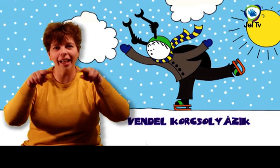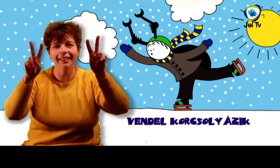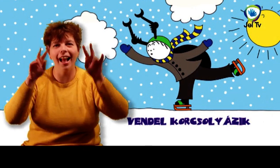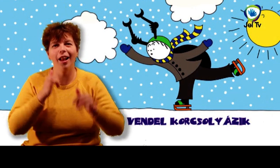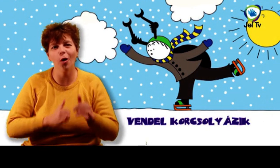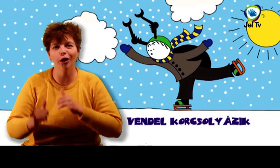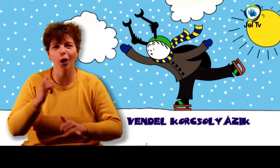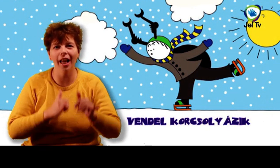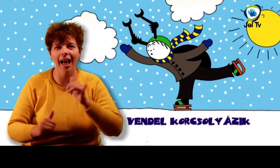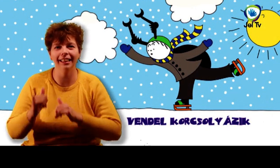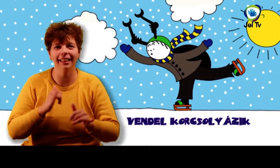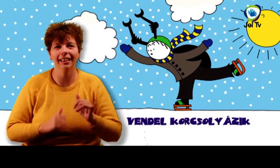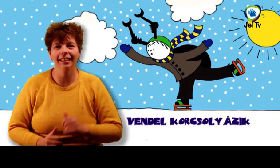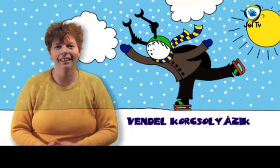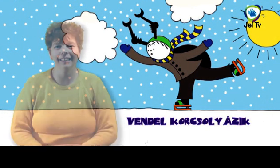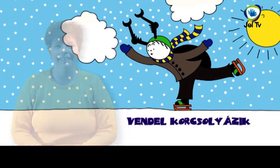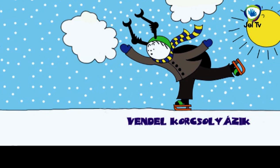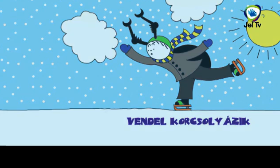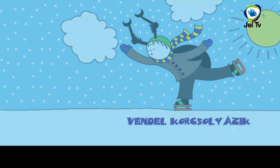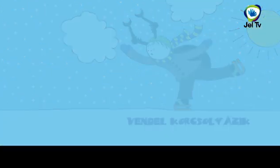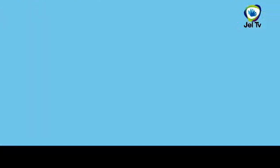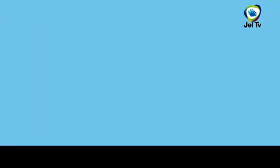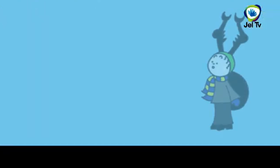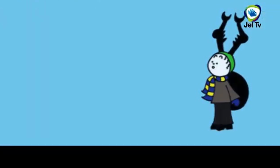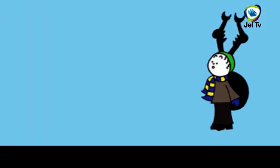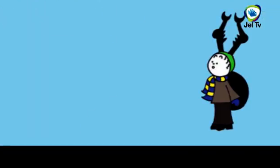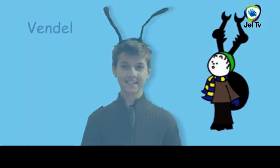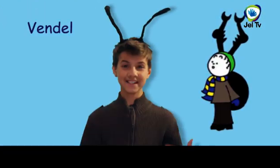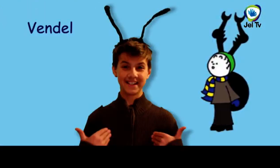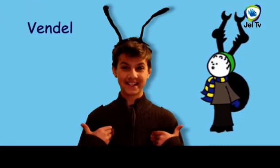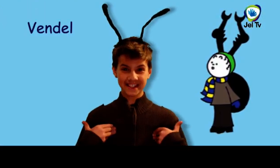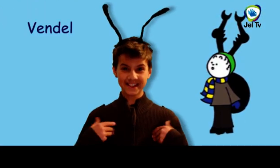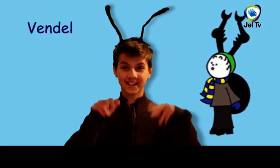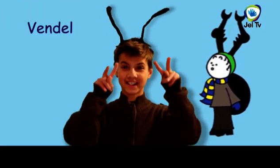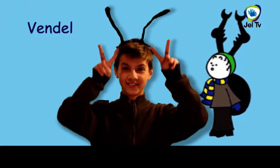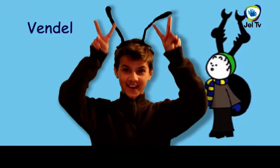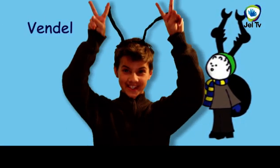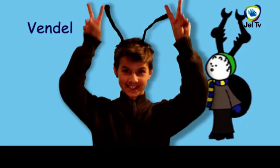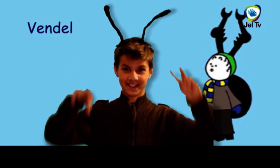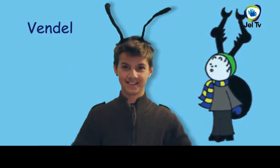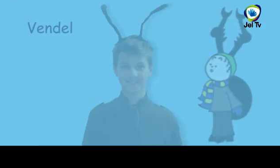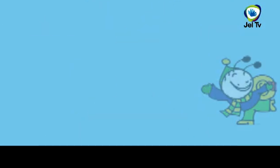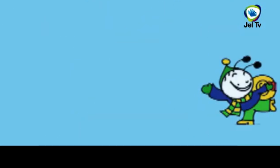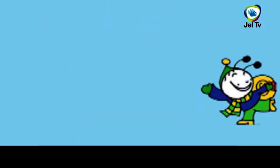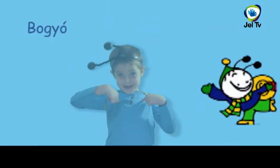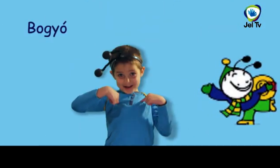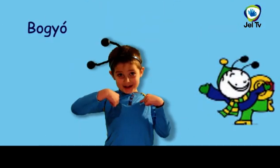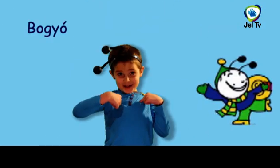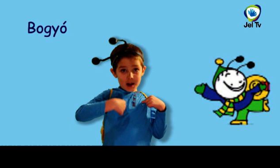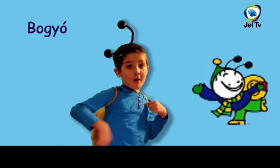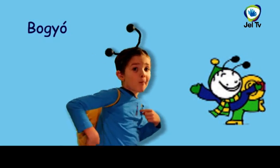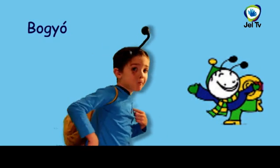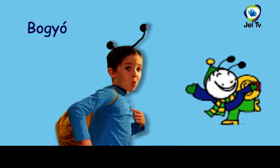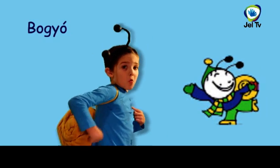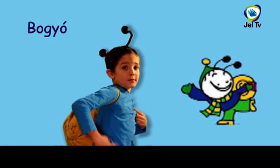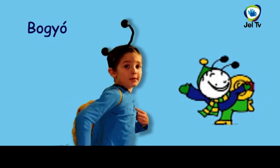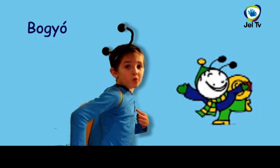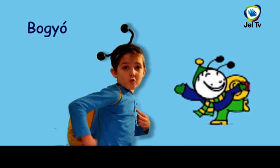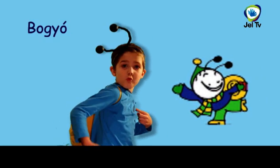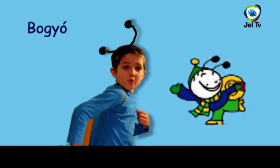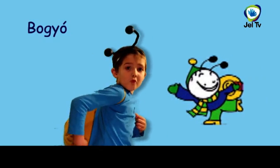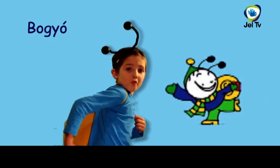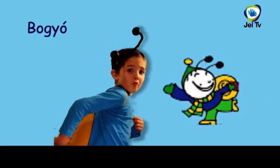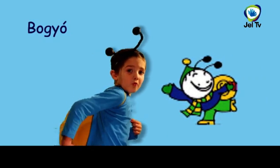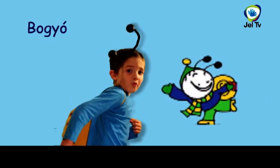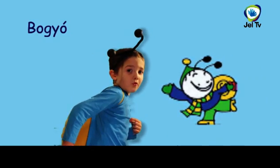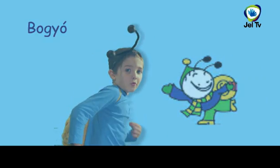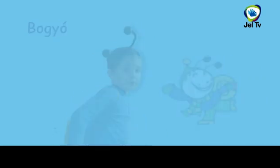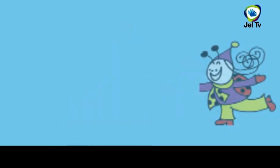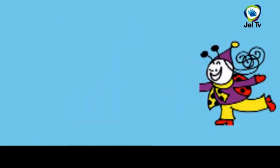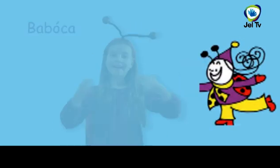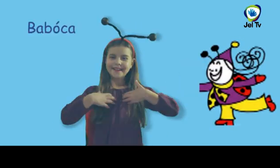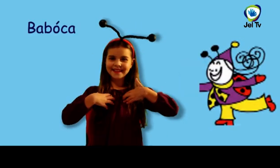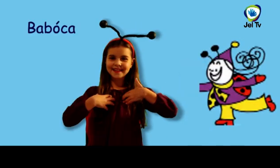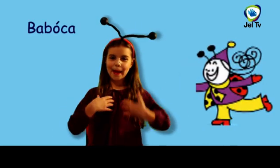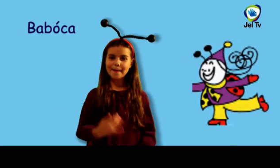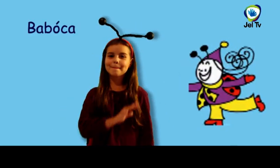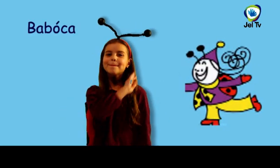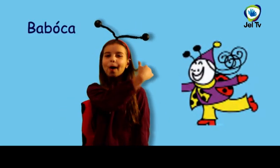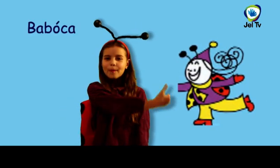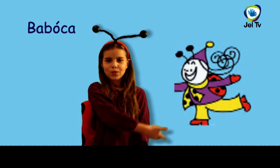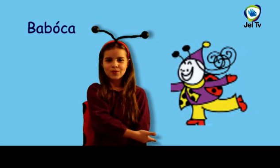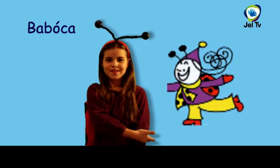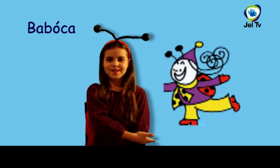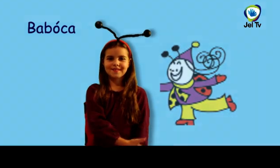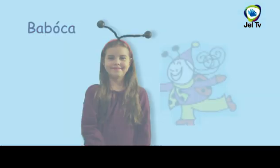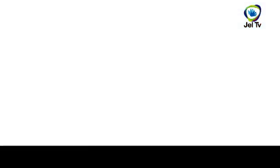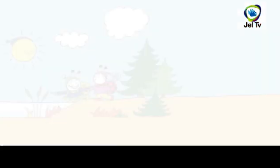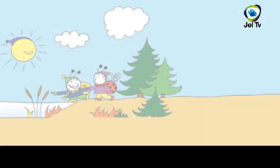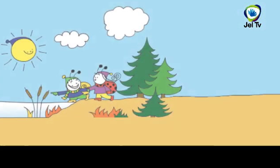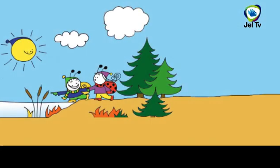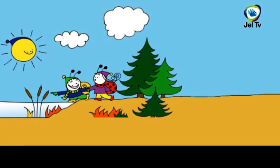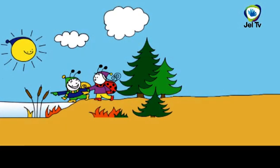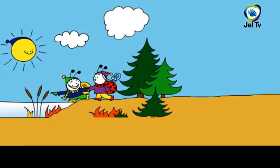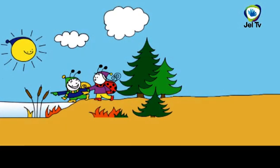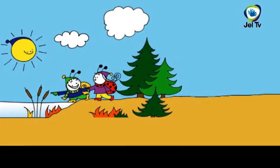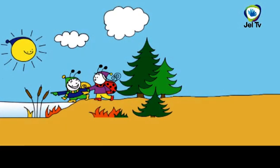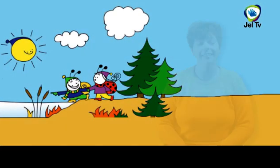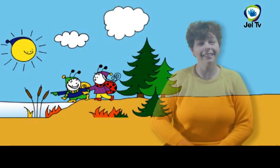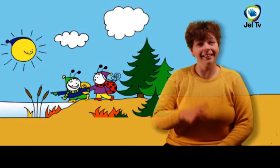Vendel korcsolyázik